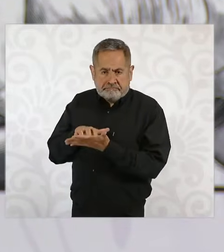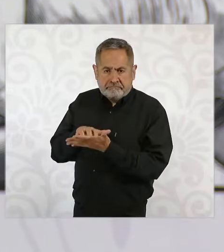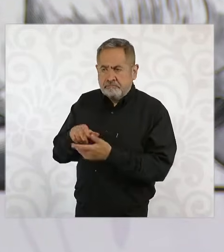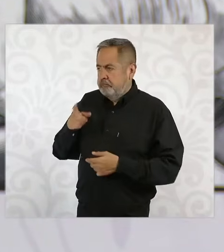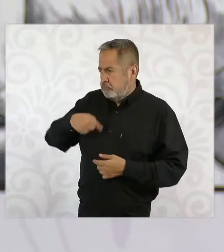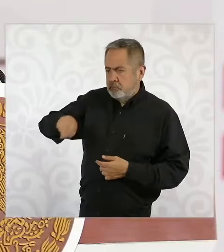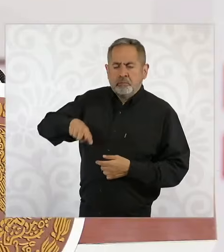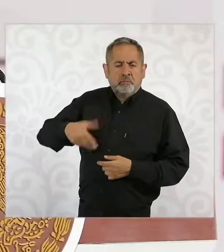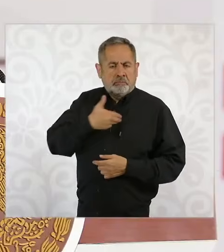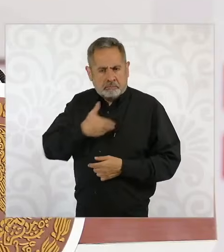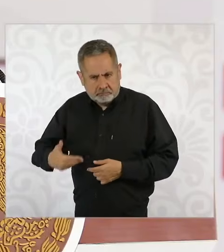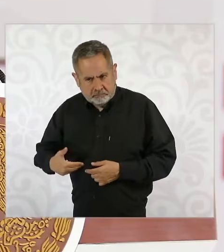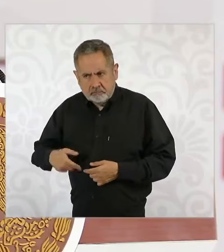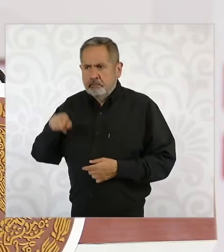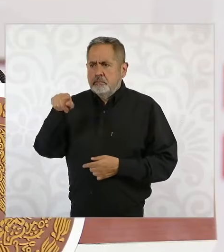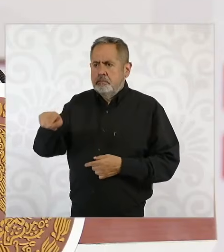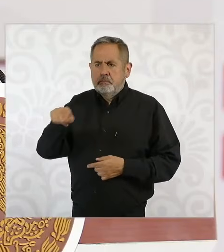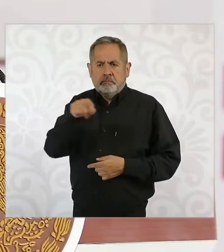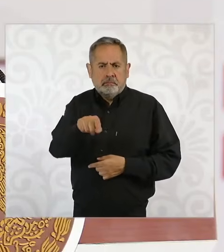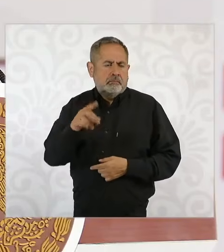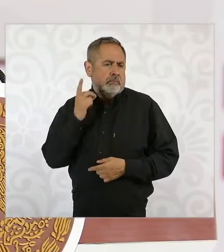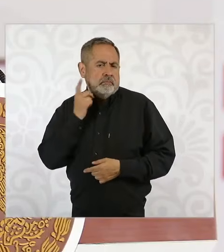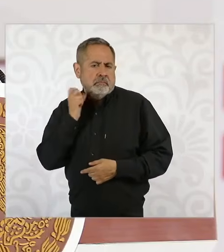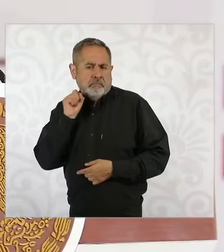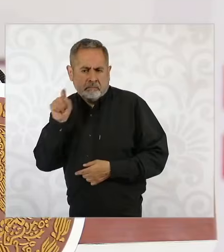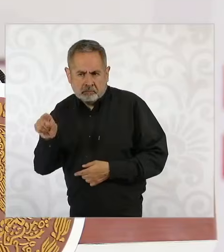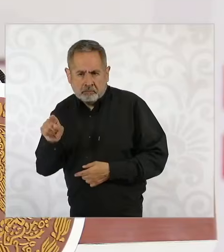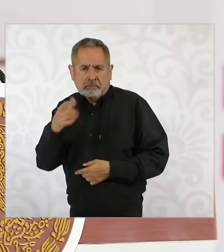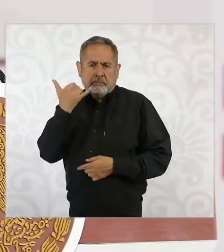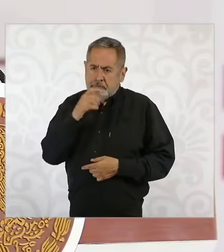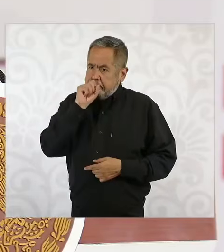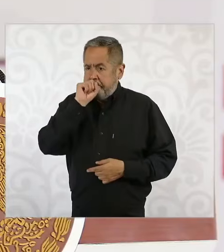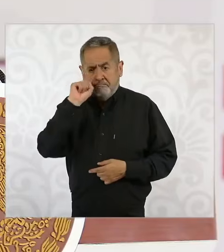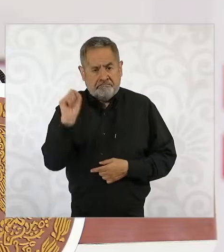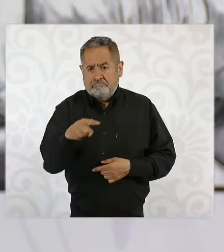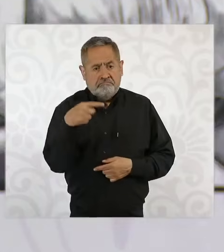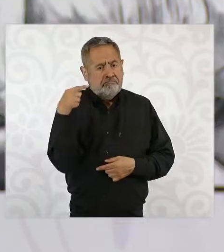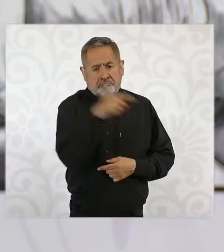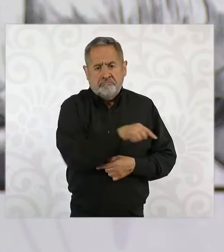judicial y para los organismos autónomos. Eso ténganlo por seguro. Entonces sobre